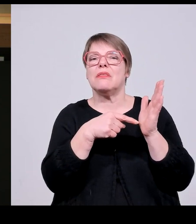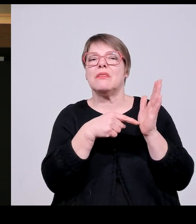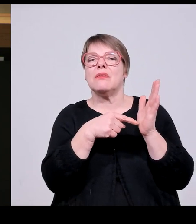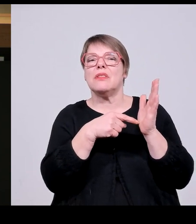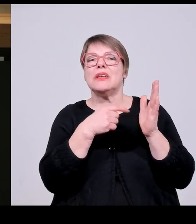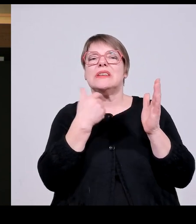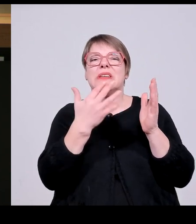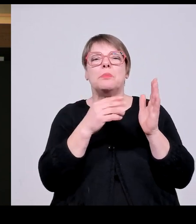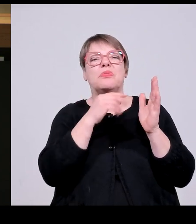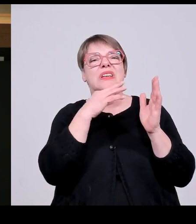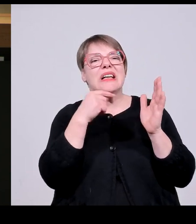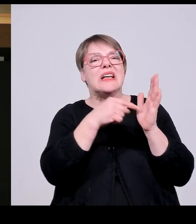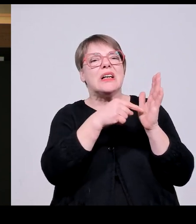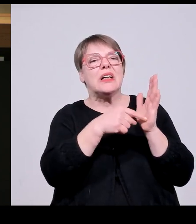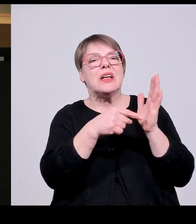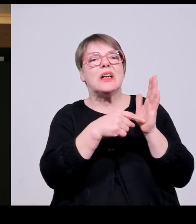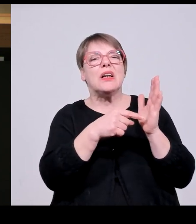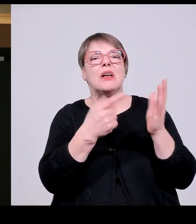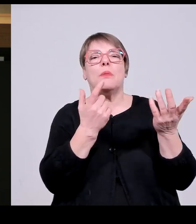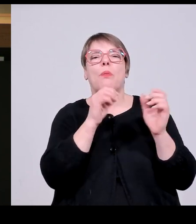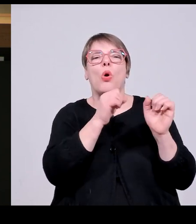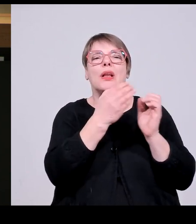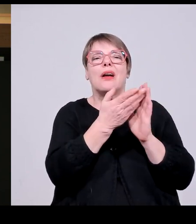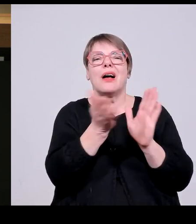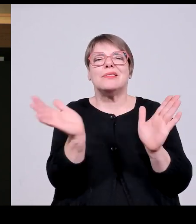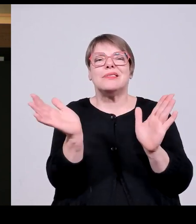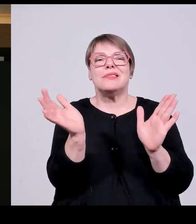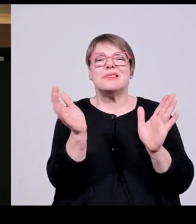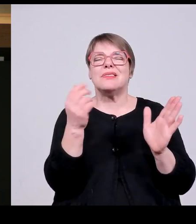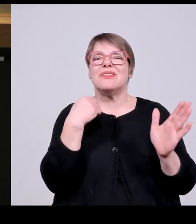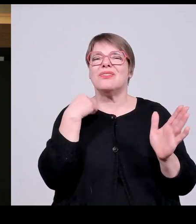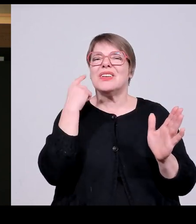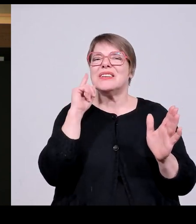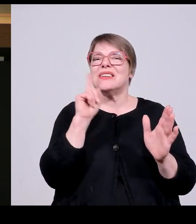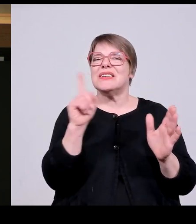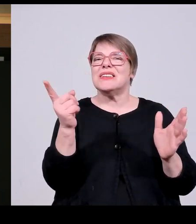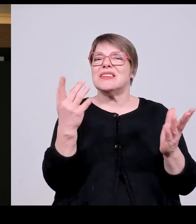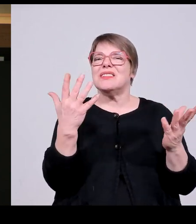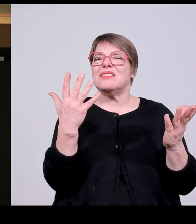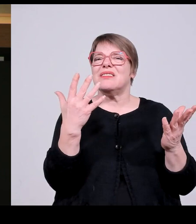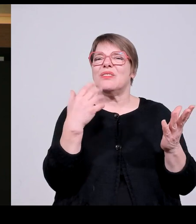Zum Beispiel für die Leute, die mit schweren Büchern beladen nach draußen kommen?